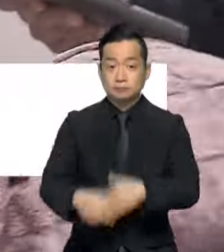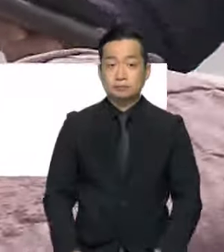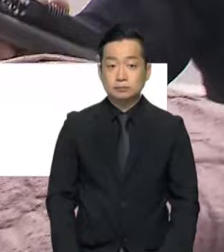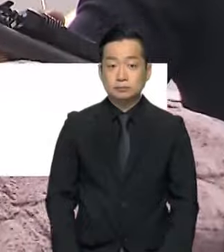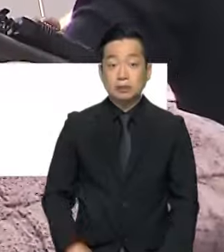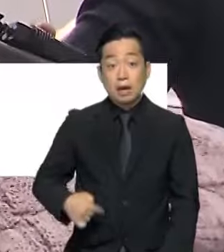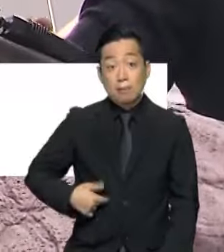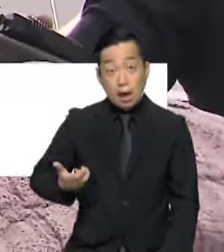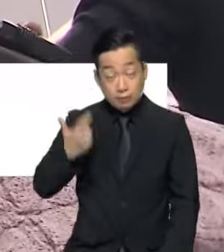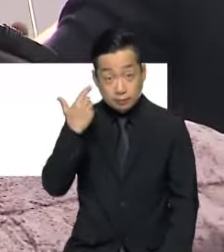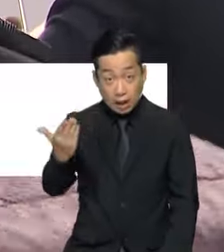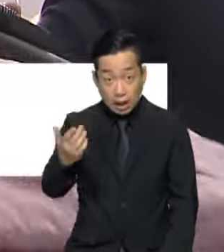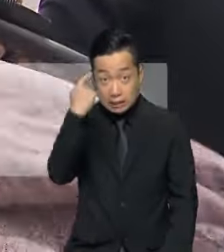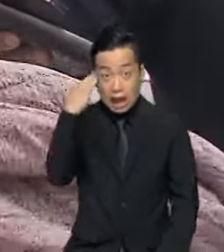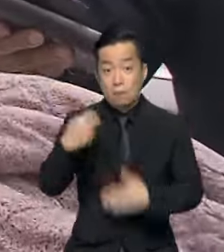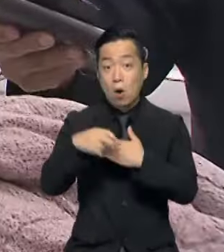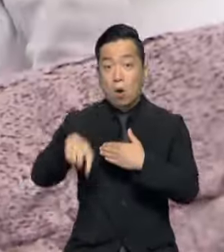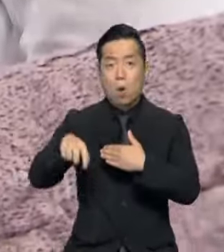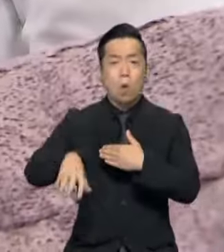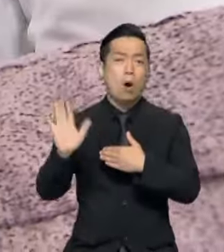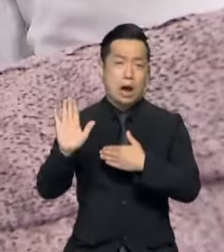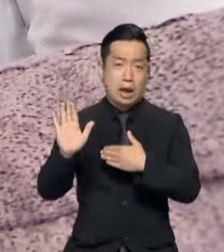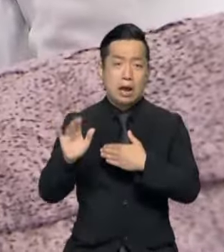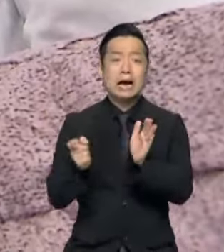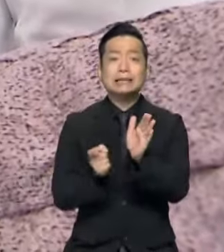(기자) 대학병원이 아닌 이곳에 응급의학과 전문의는 10명.